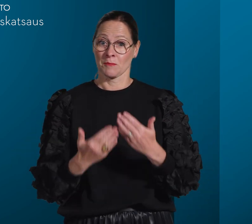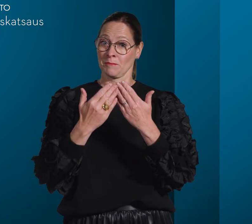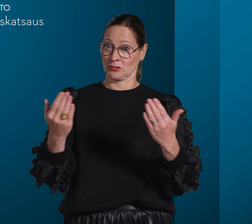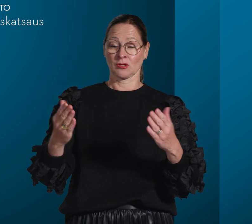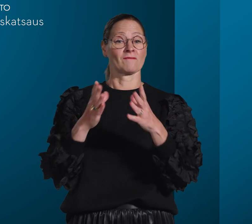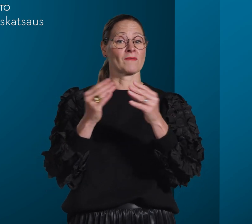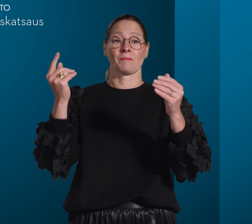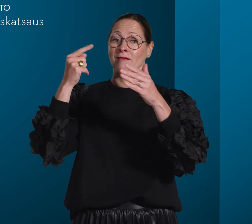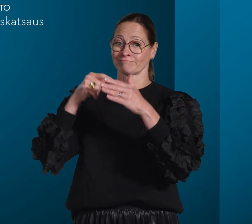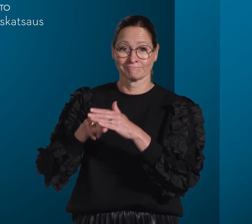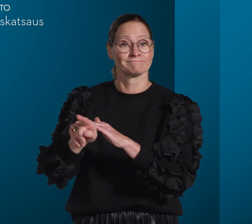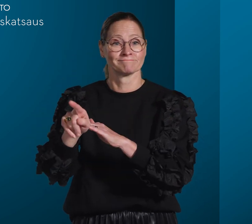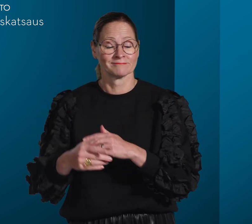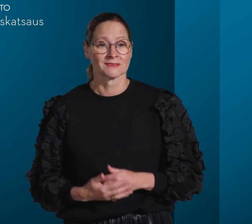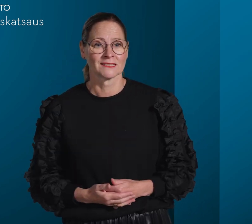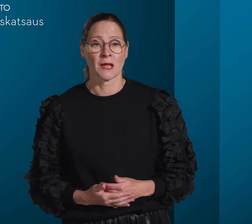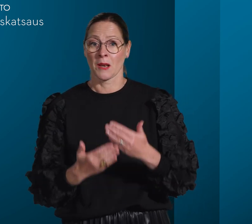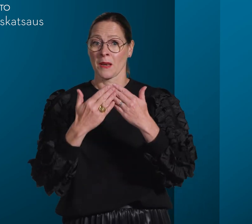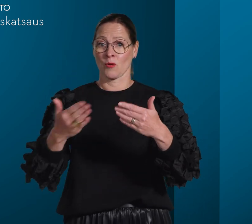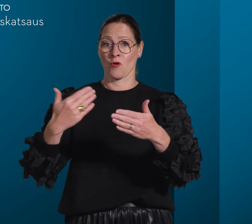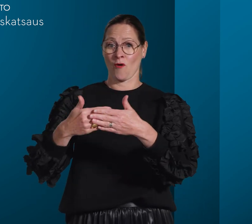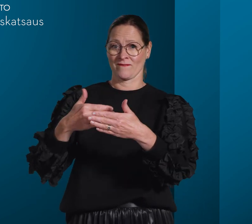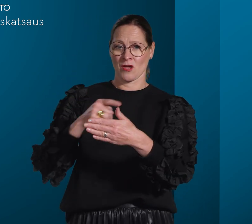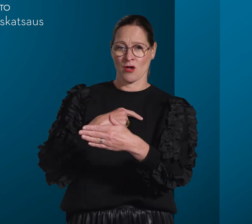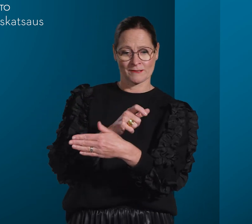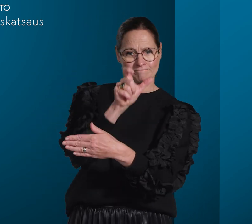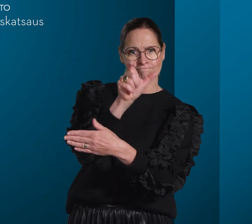Museoon on vapaa pääsy, ja näyttelytilaan pääsee painamalla -